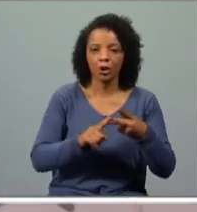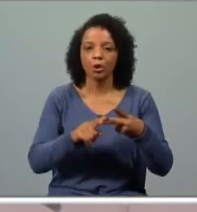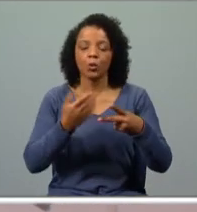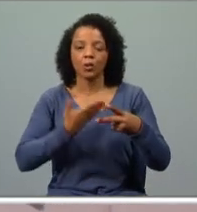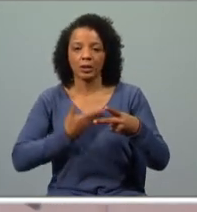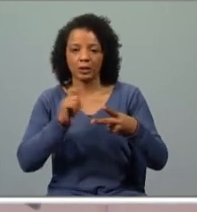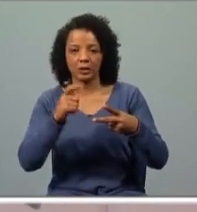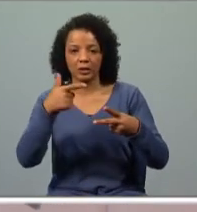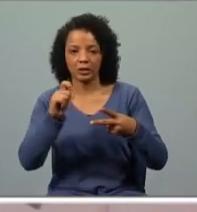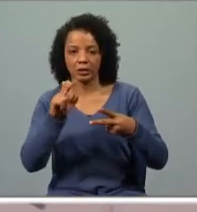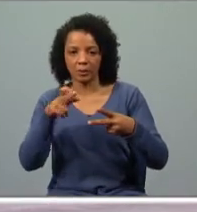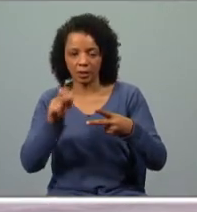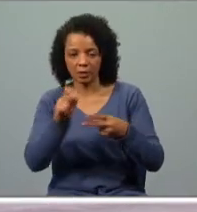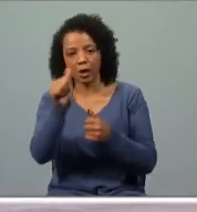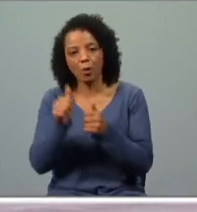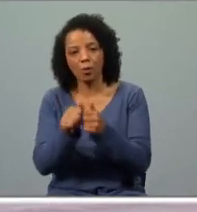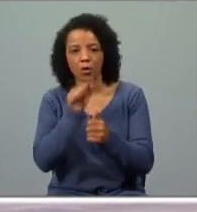Vamos então conhecer os pronomes indefinidos 讓我們了解代詞不明確的